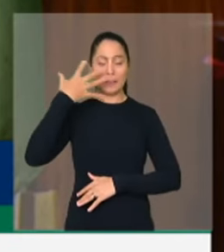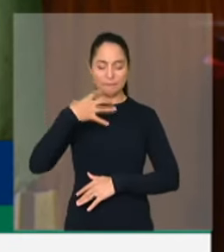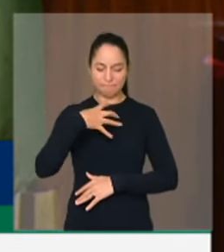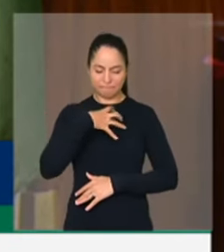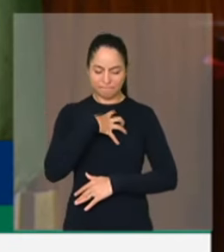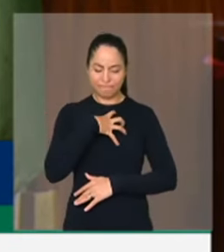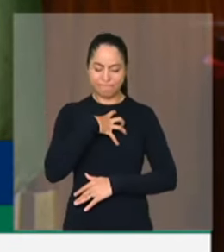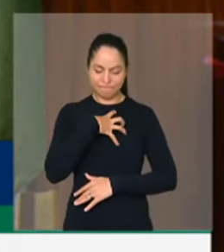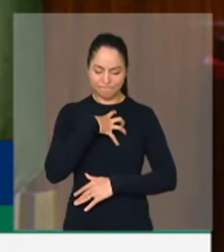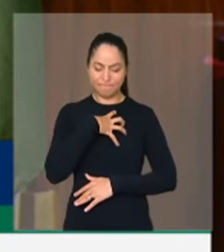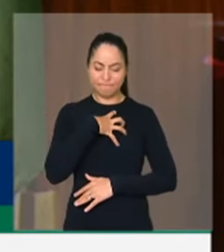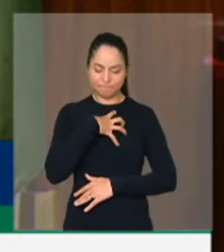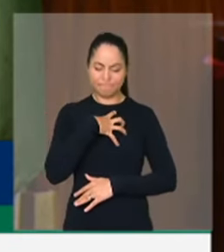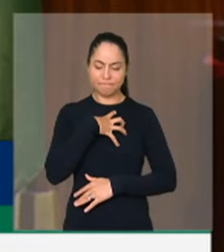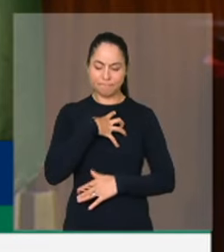PESAR E SOLIDARIEDADE A TODAS AS FAMÍLIAS QUE PERDERAM SEUS